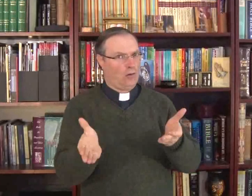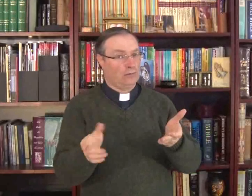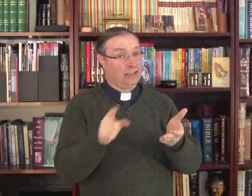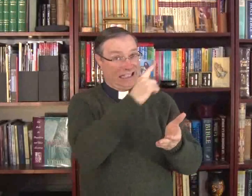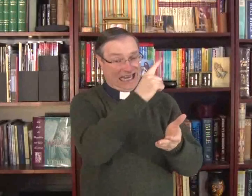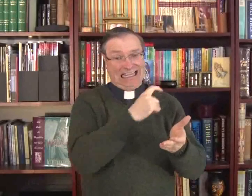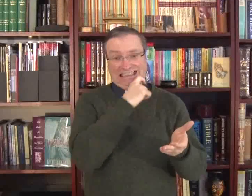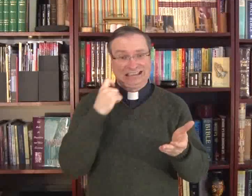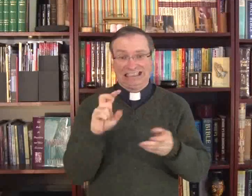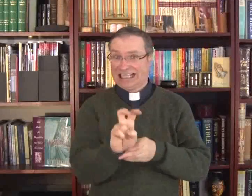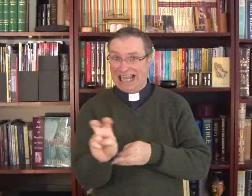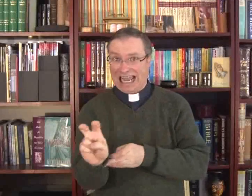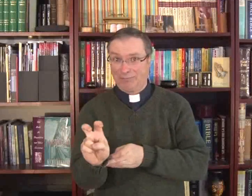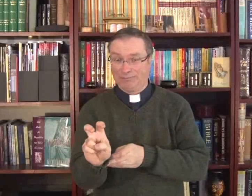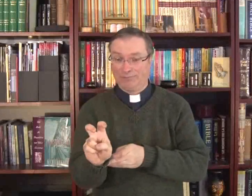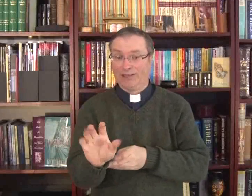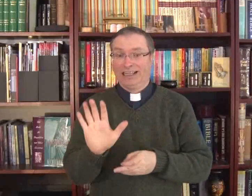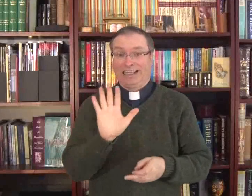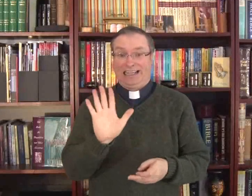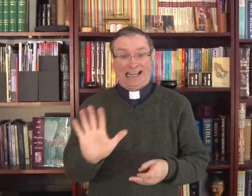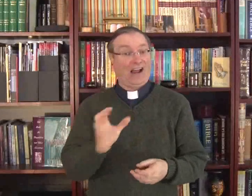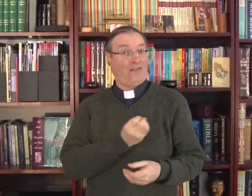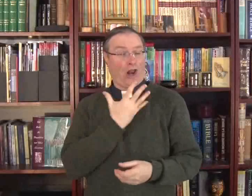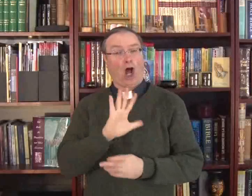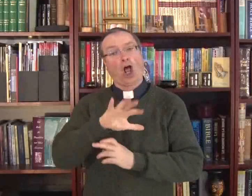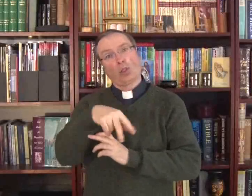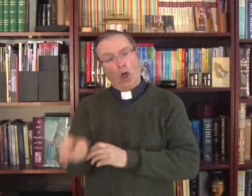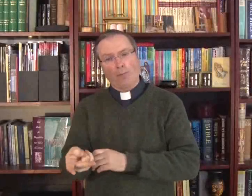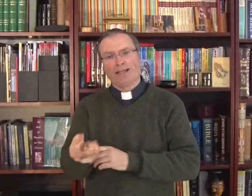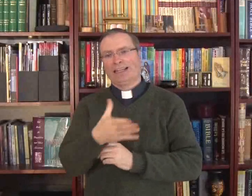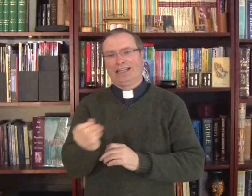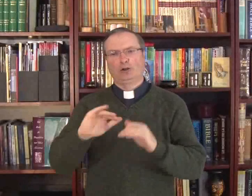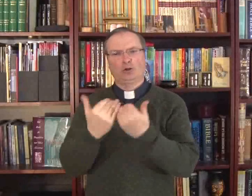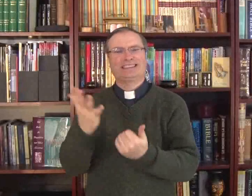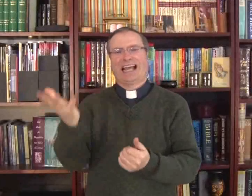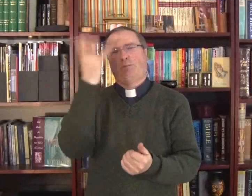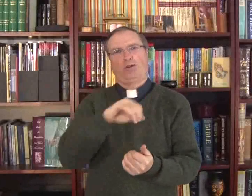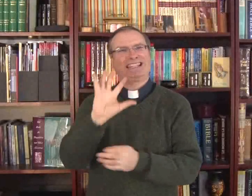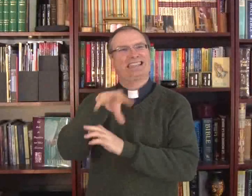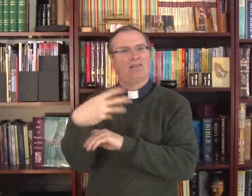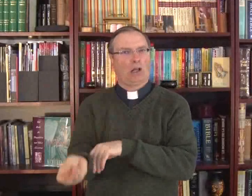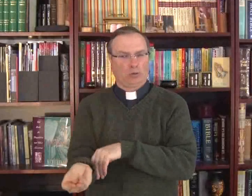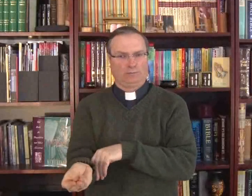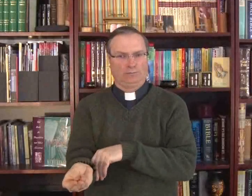il dessèche l’herbe, sa fleur tombe et toute sa beauté s’évanouit.